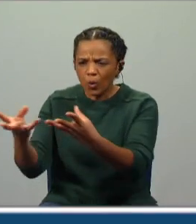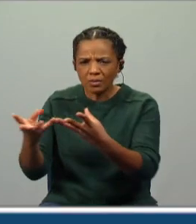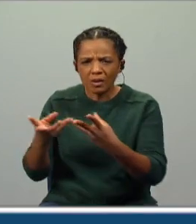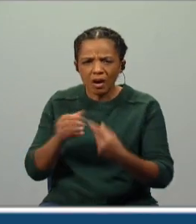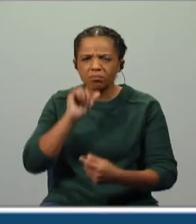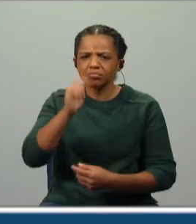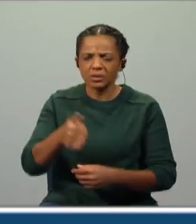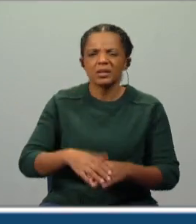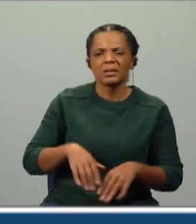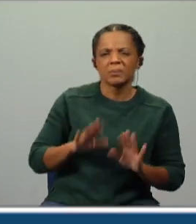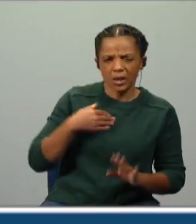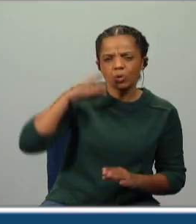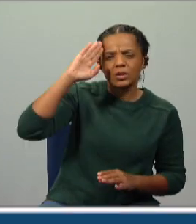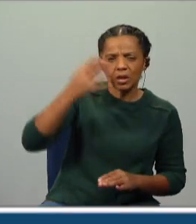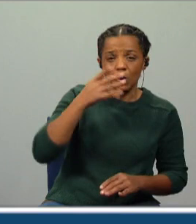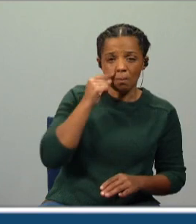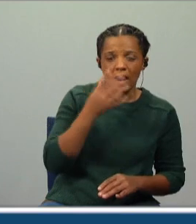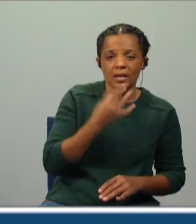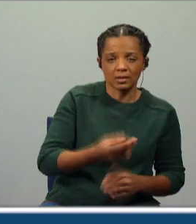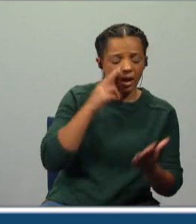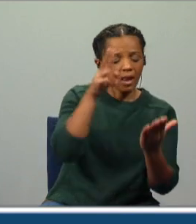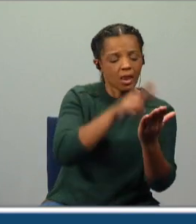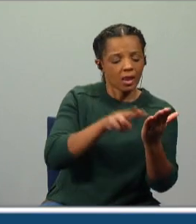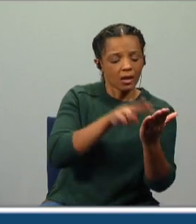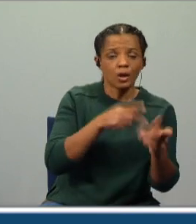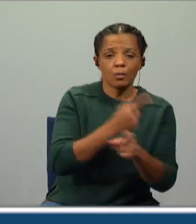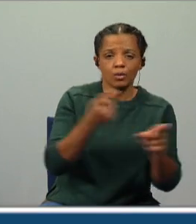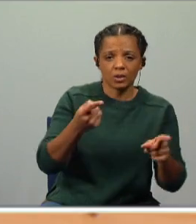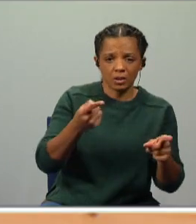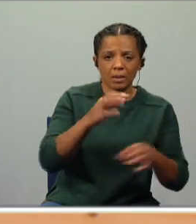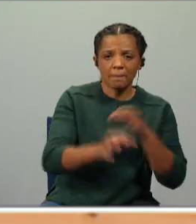mas eu sei que elas lê porque nunca se engana nos presentes.